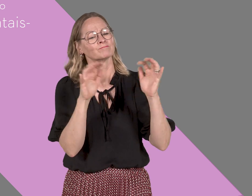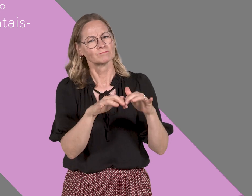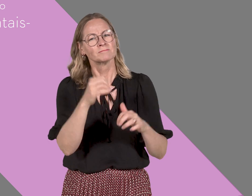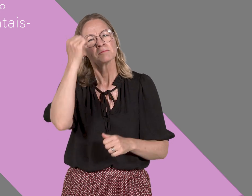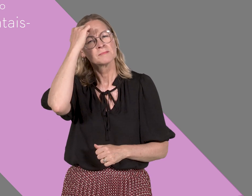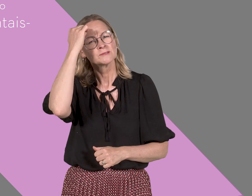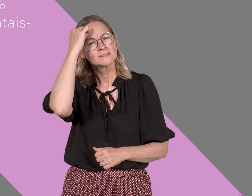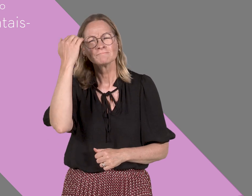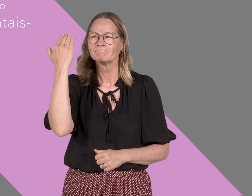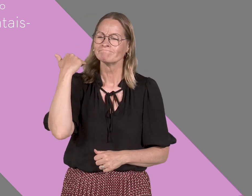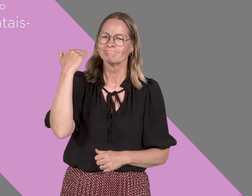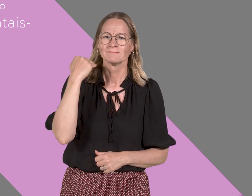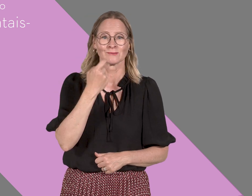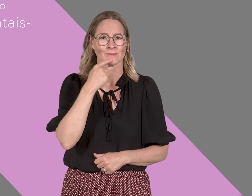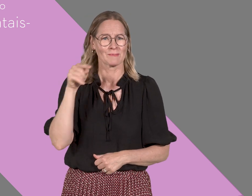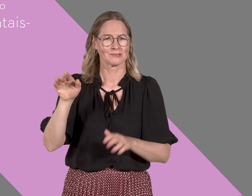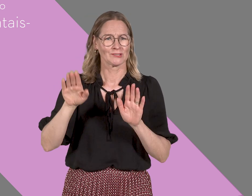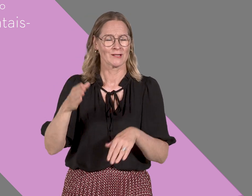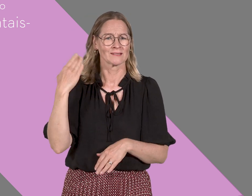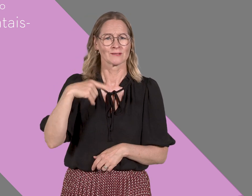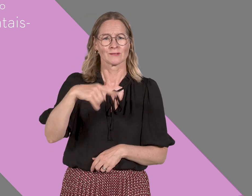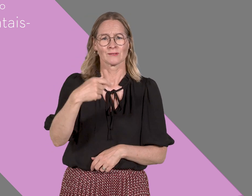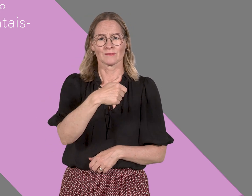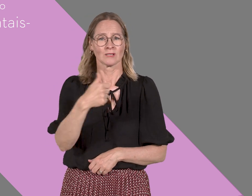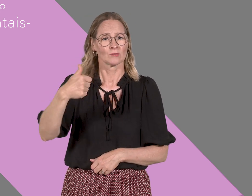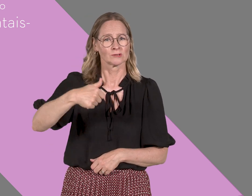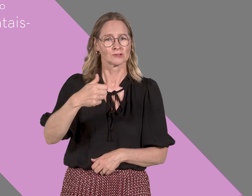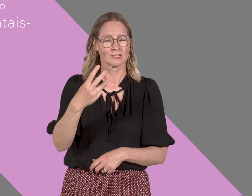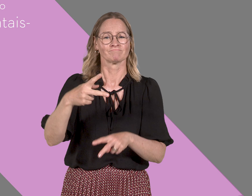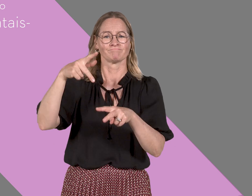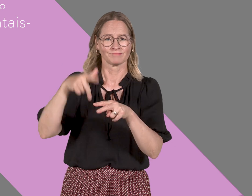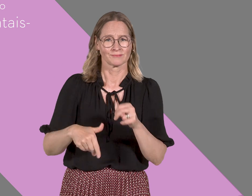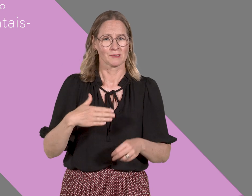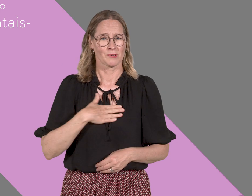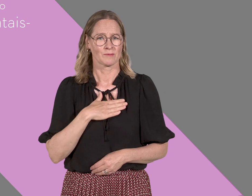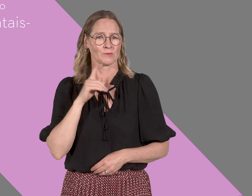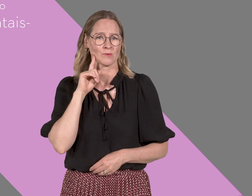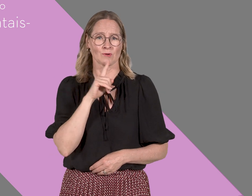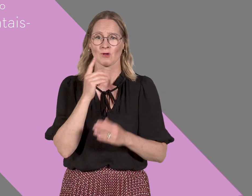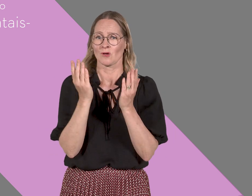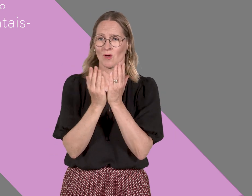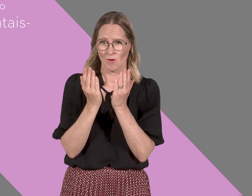muistelemaan kouluaikaansa Suomessa vuonna 1993 lakkautetussa - Porvoon kuurojen koulussa.